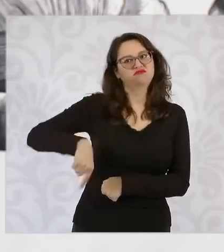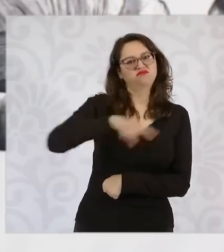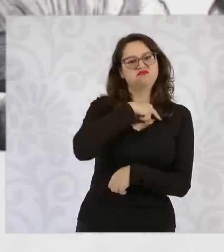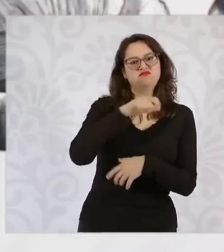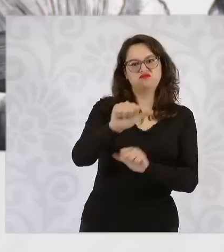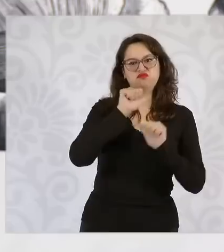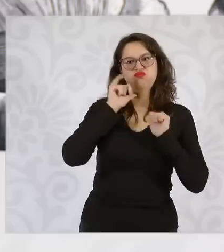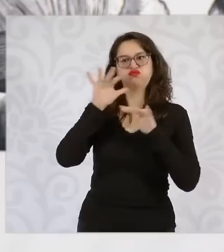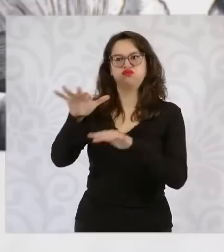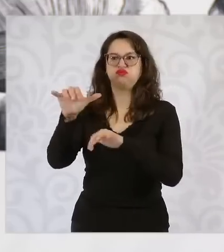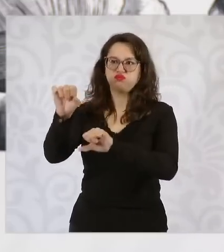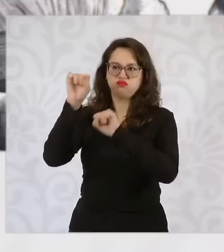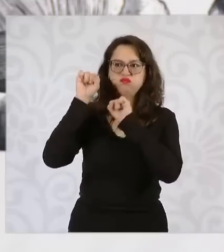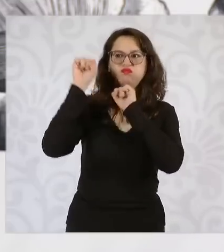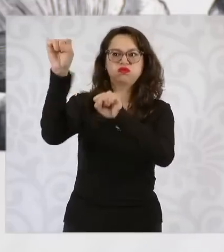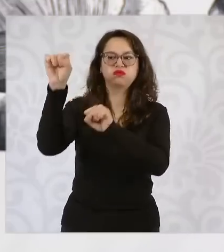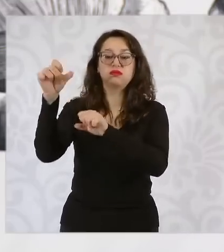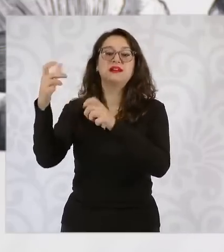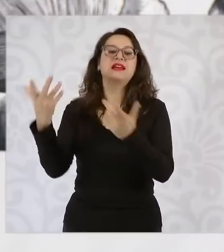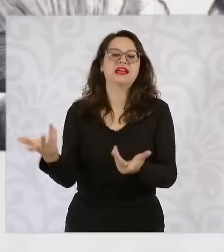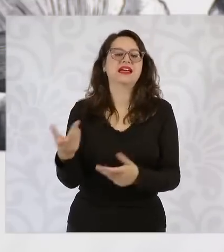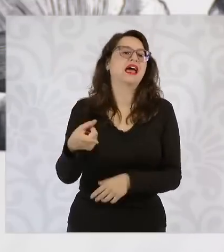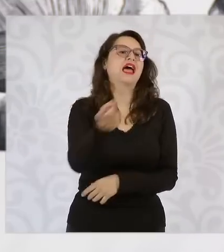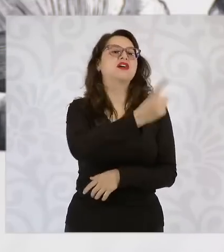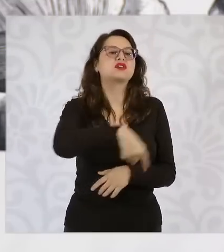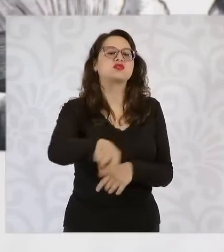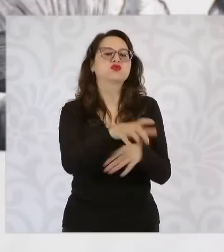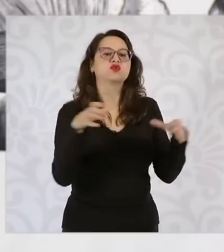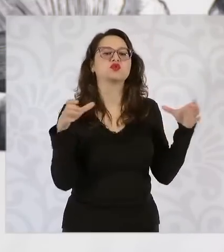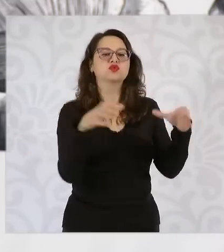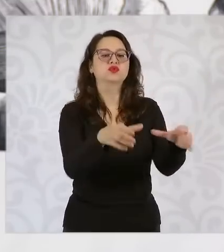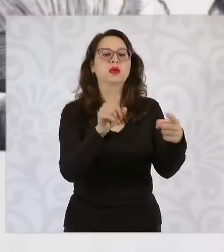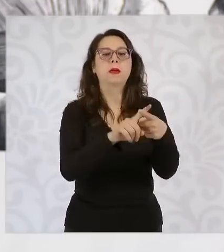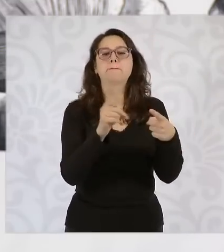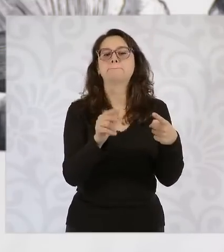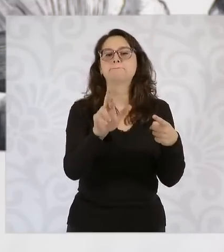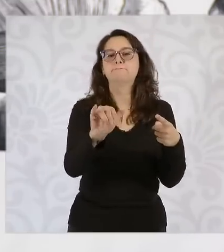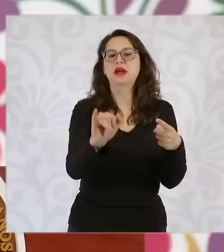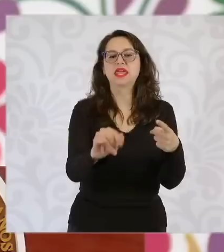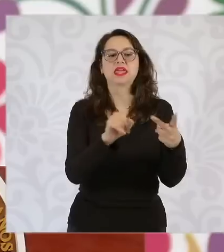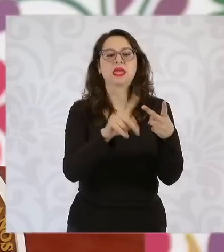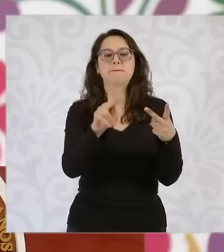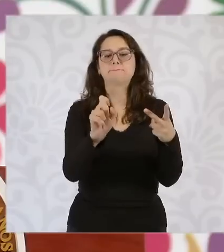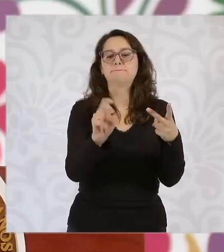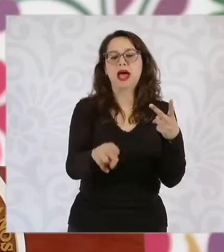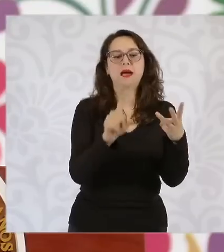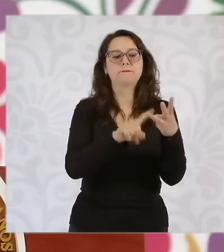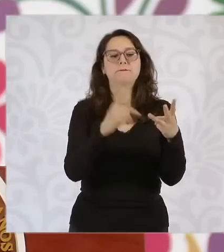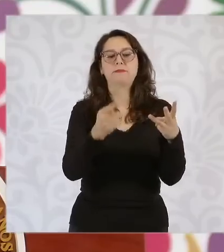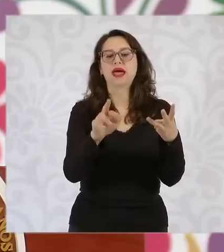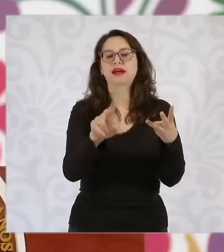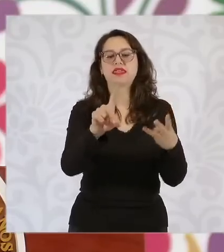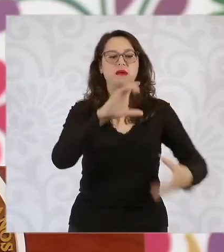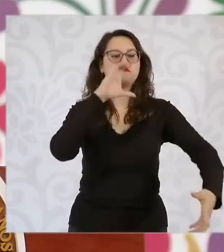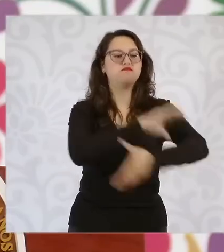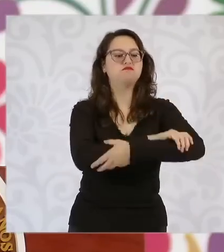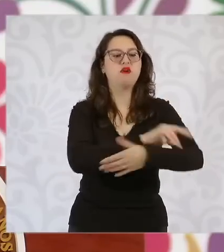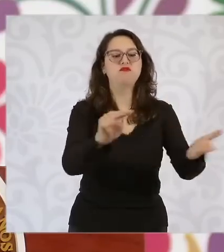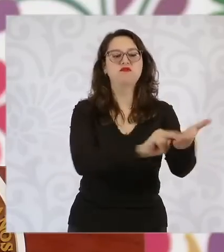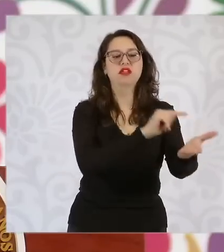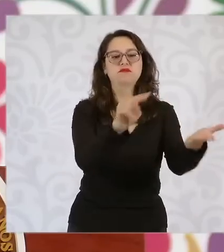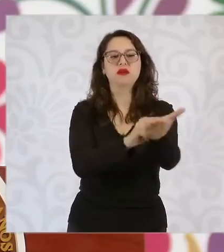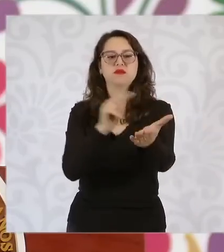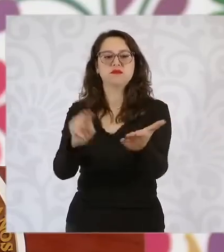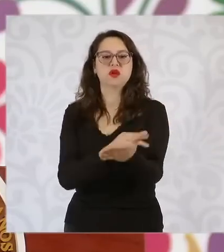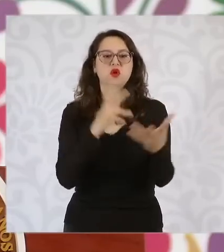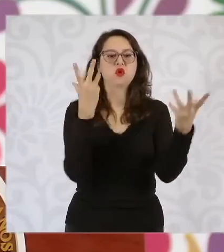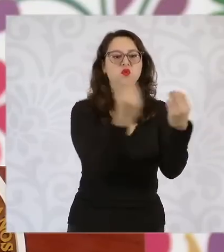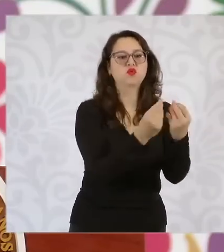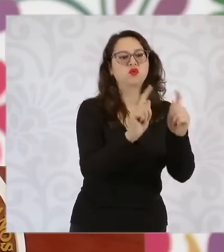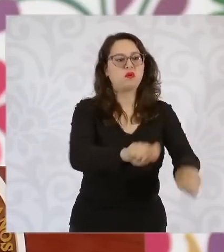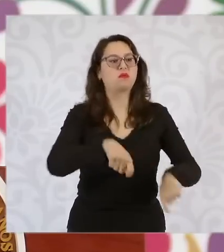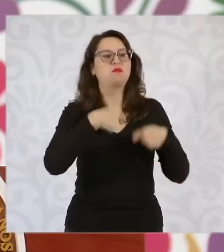firmado el pacto por México donde Pues todos los partidos políticos habían firmado la entrega Y